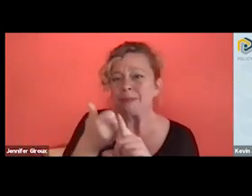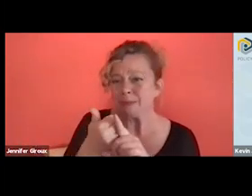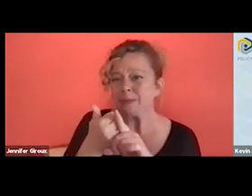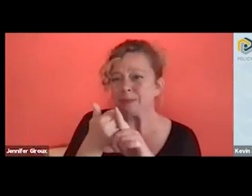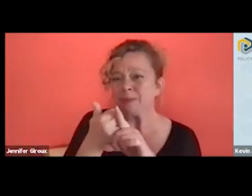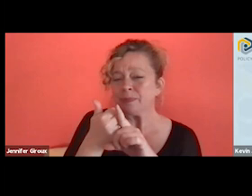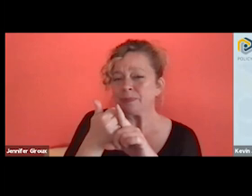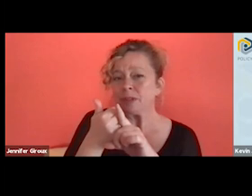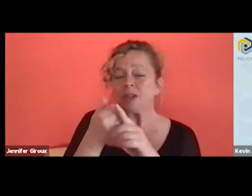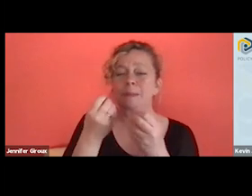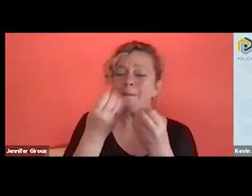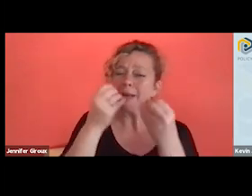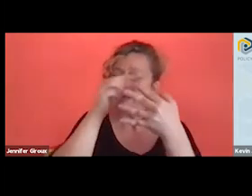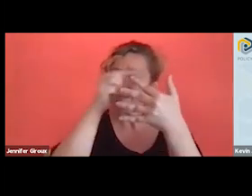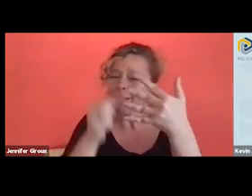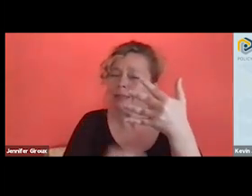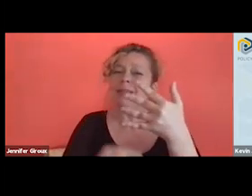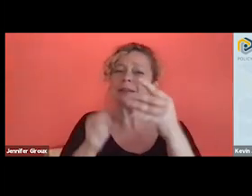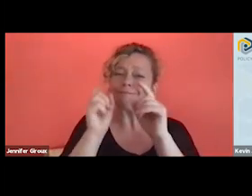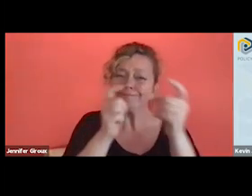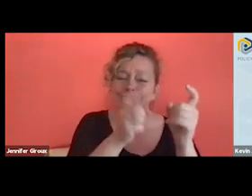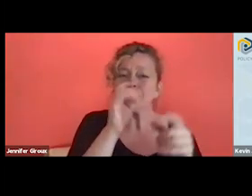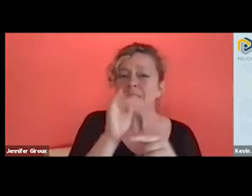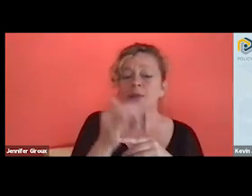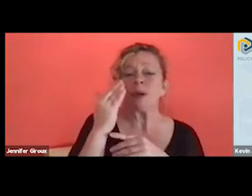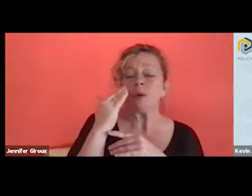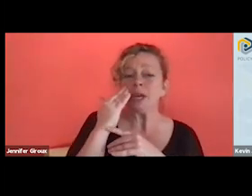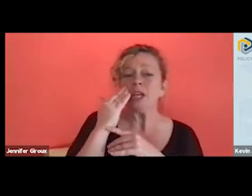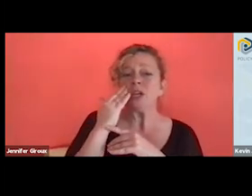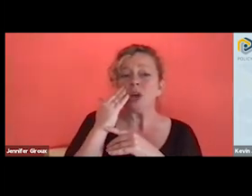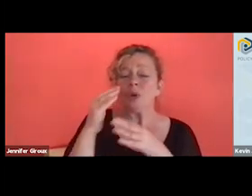que podrían haber contribuido a esto, pero todos sabemos qué guía nuestro aislamiento en cuarentena,